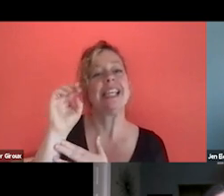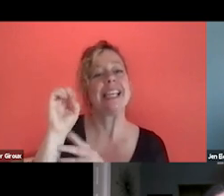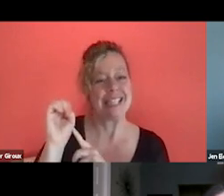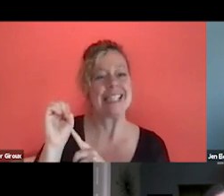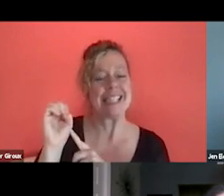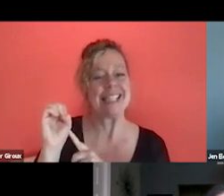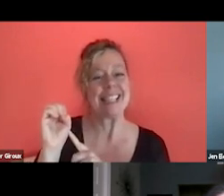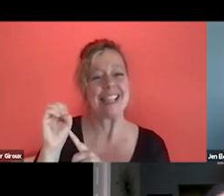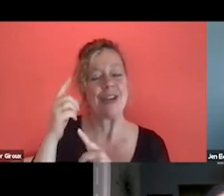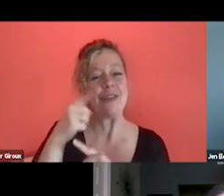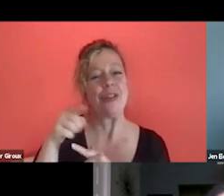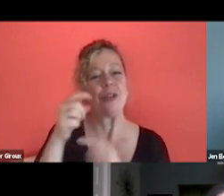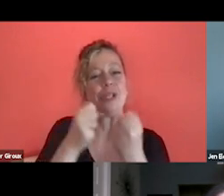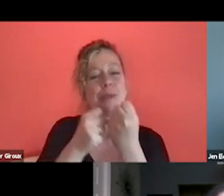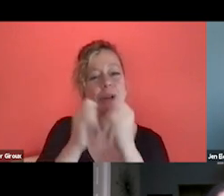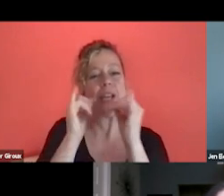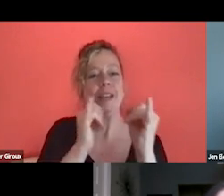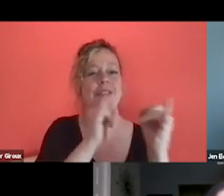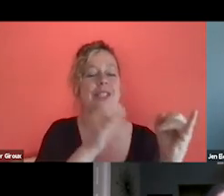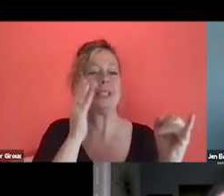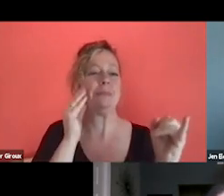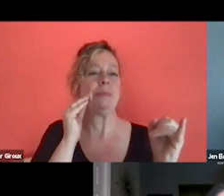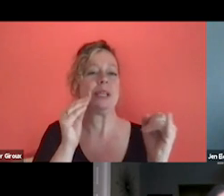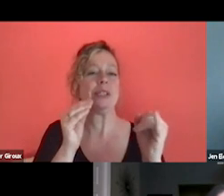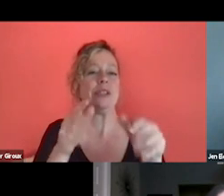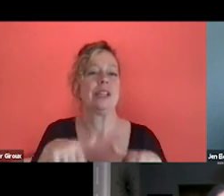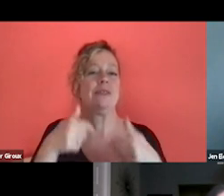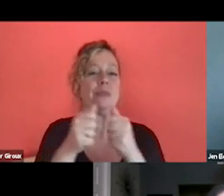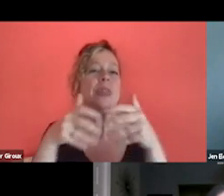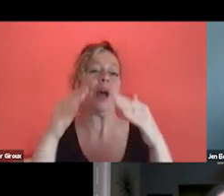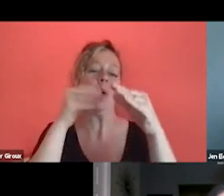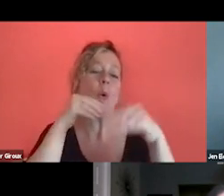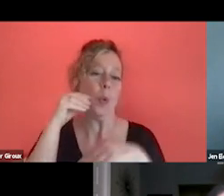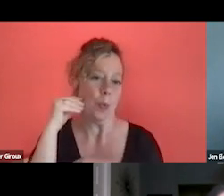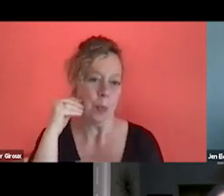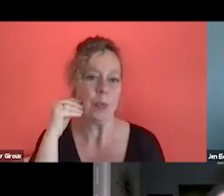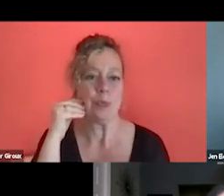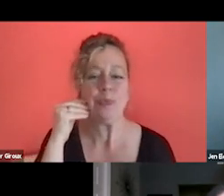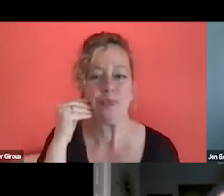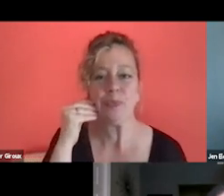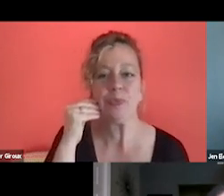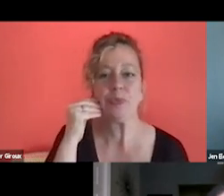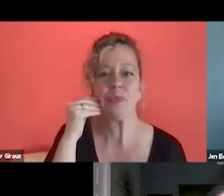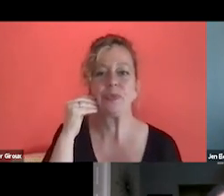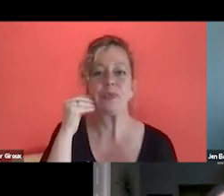para quienes apoyan a las personas que se encuentran sin hogar. Y al comenzar,